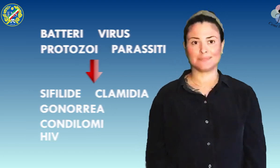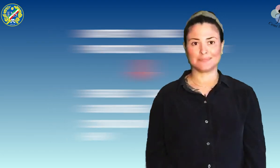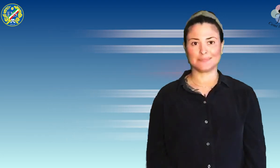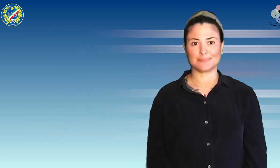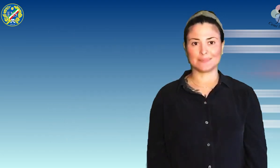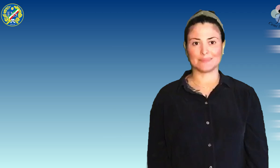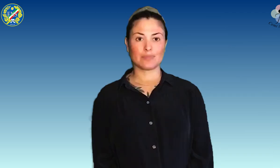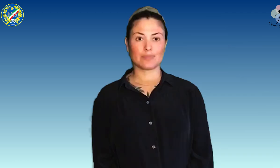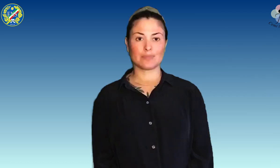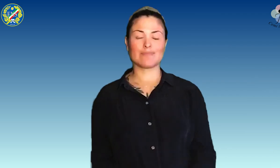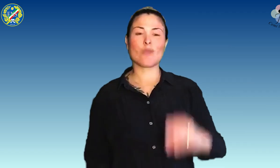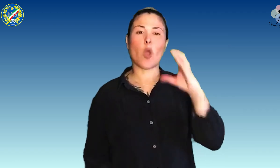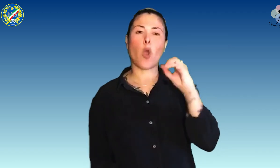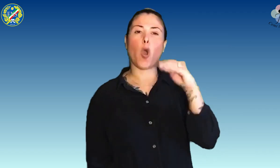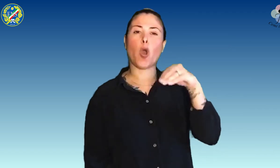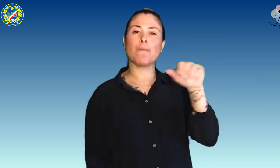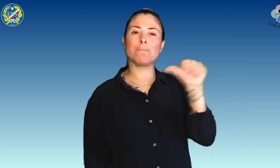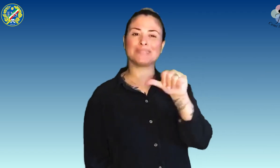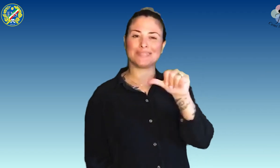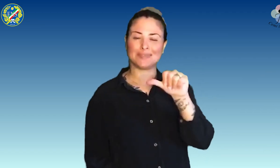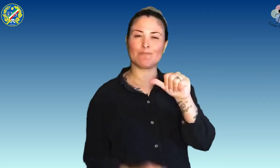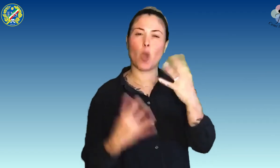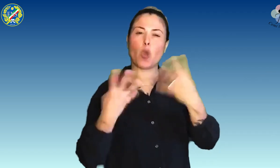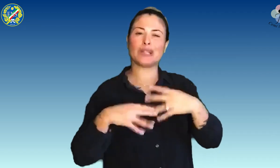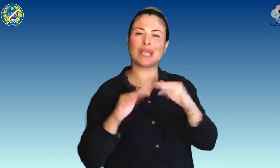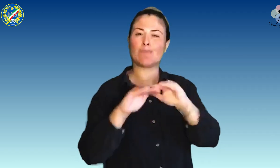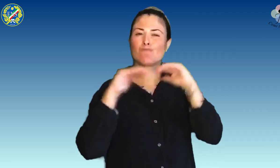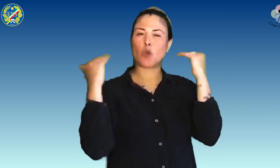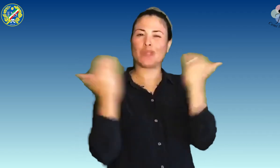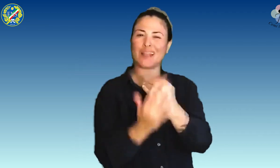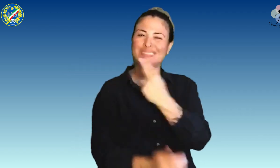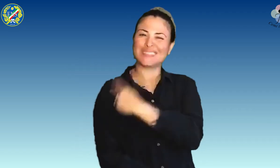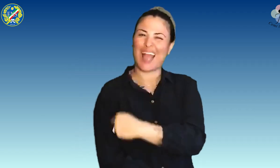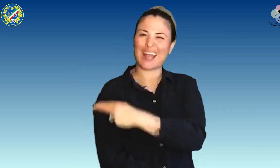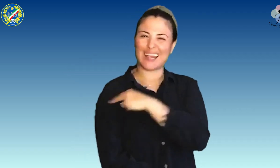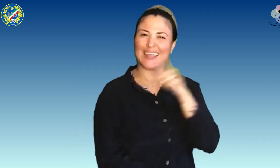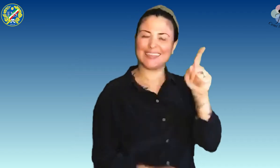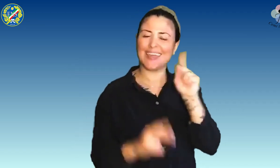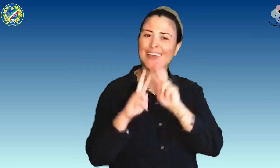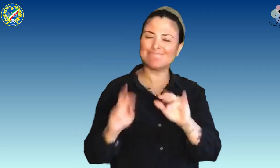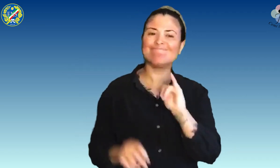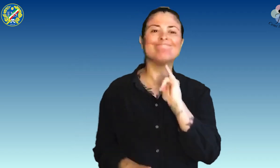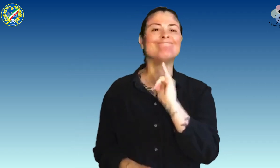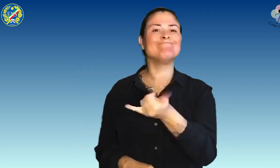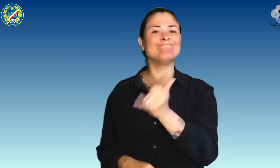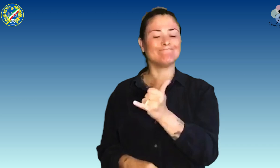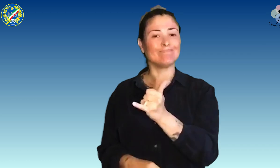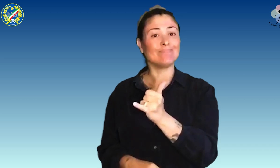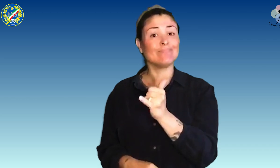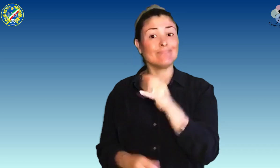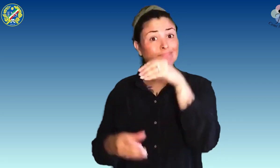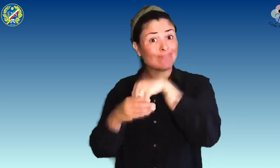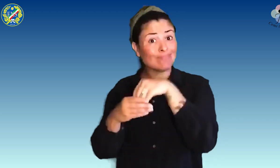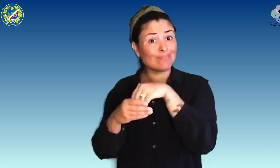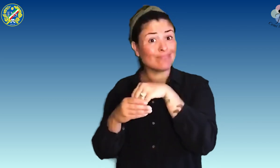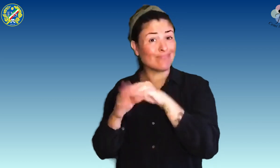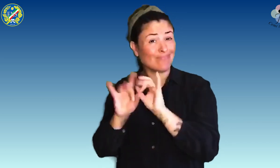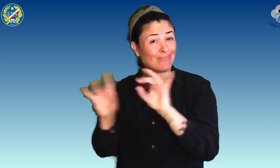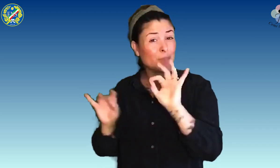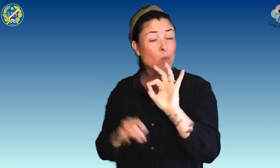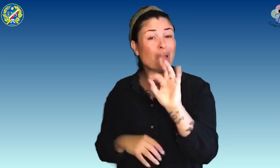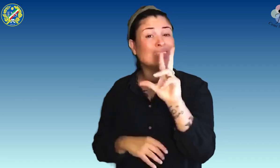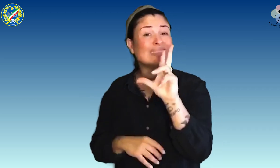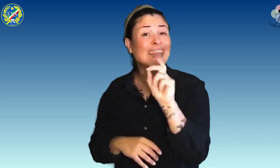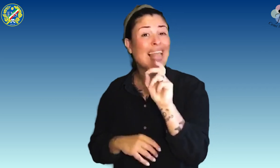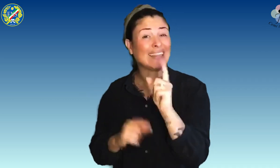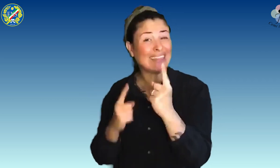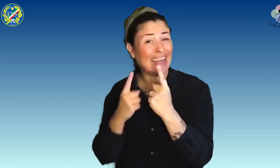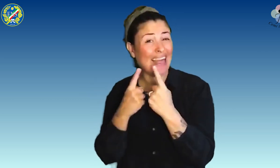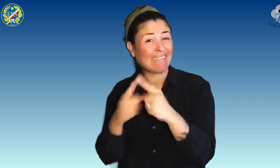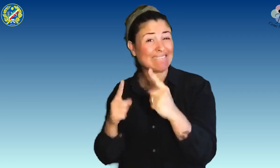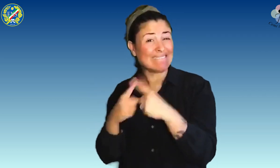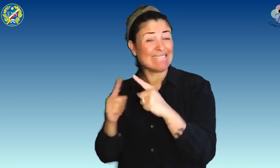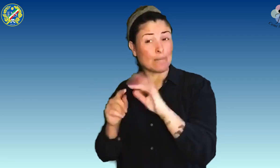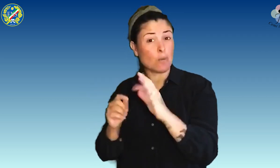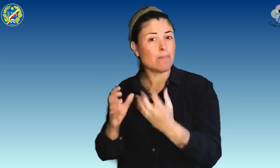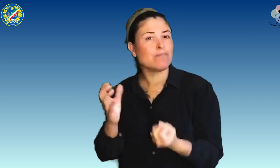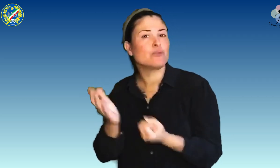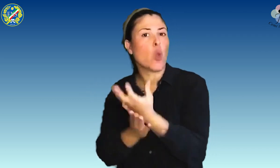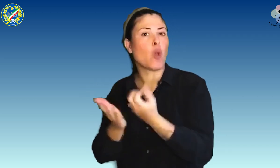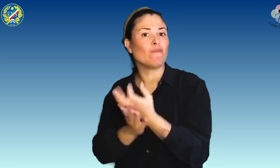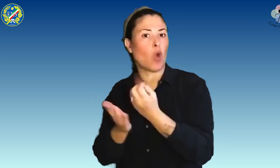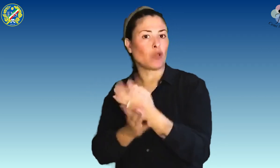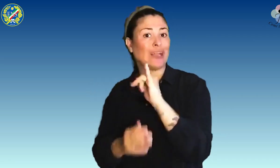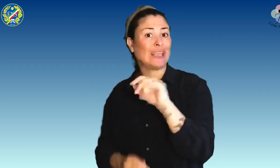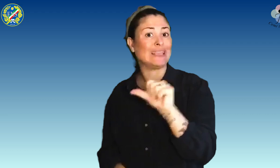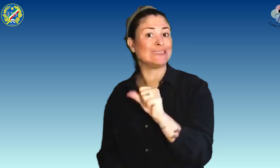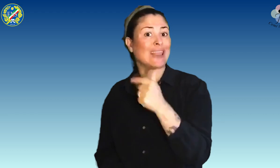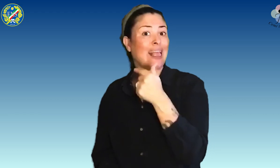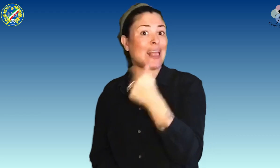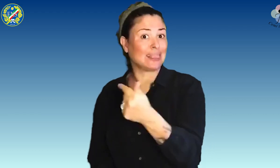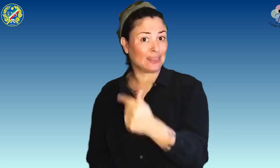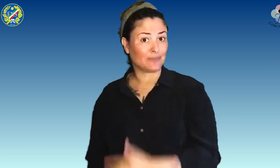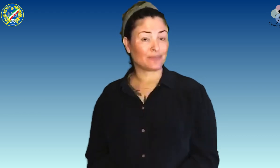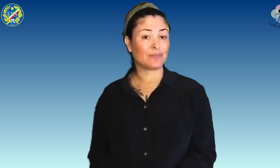Secondo l’Organizzazione Mondiale della Sanità, oggi si conoscono 30 patogeni responsabili delle IST,